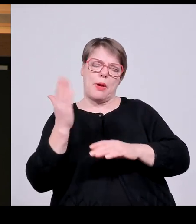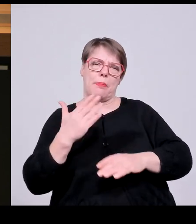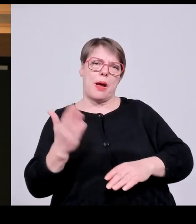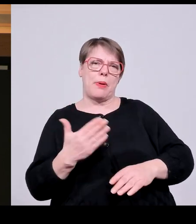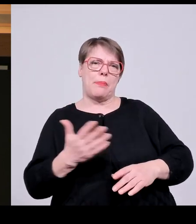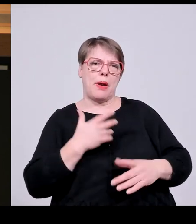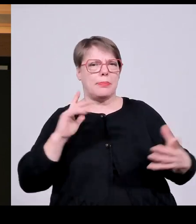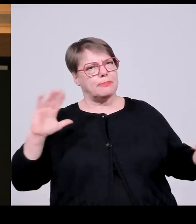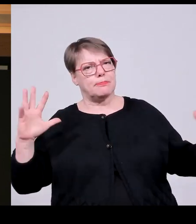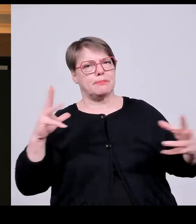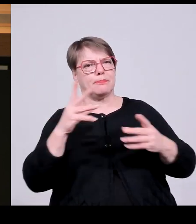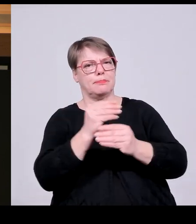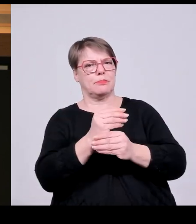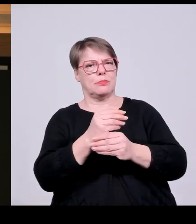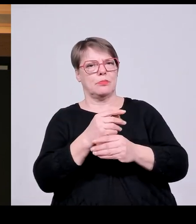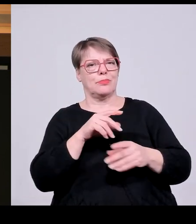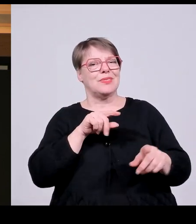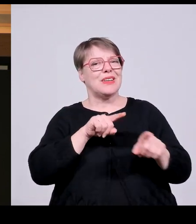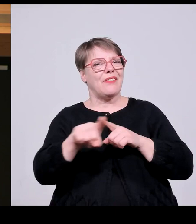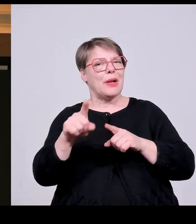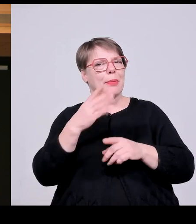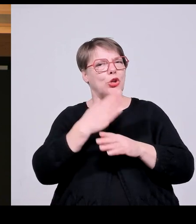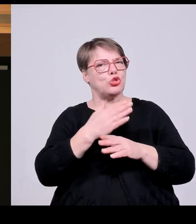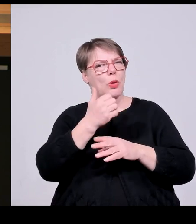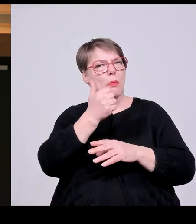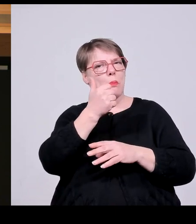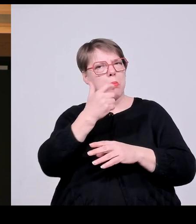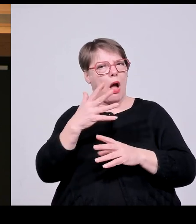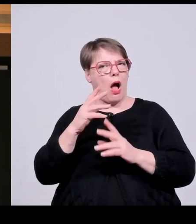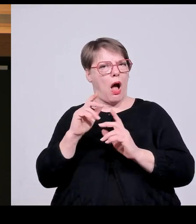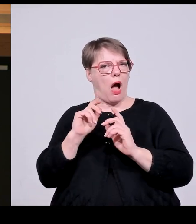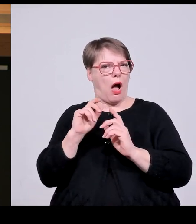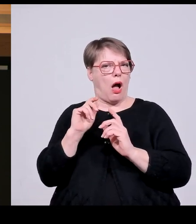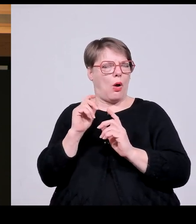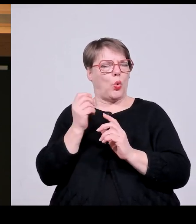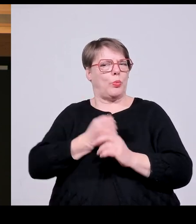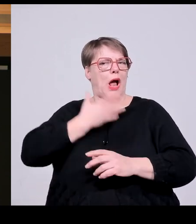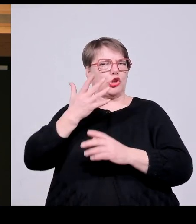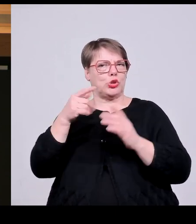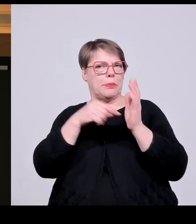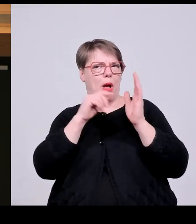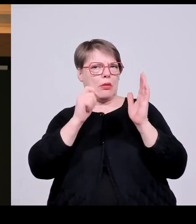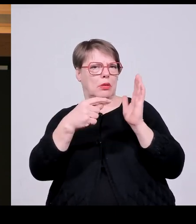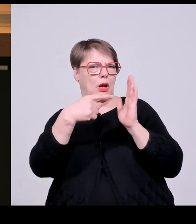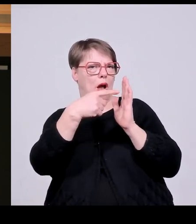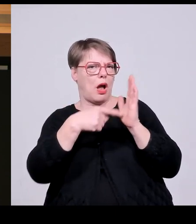vorübergehend unterzukommen, bis und - darauf müssen wir alle Bemühungen gerichtet sein - in ihrer Heimat